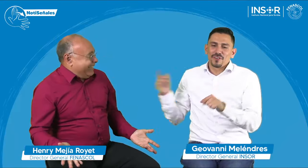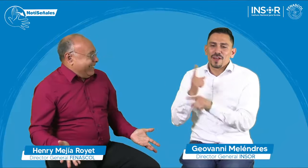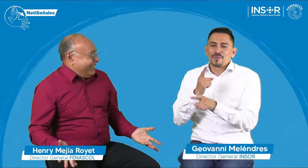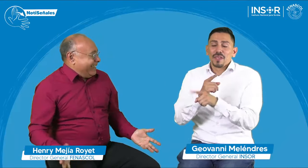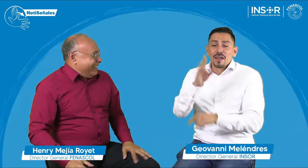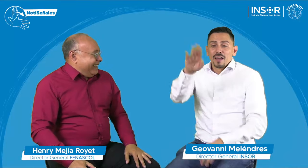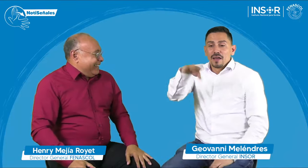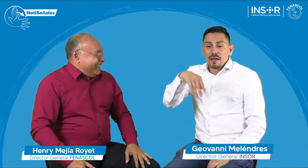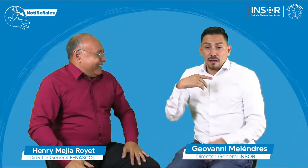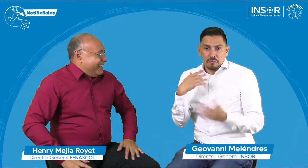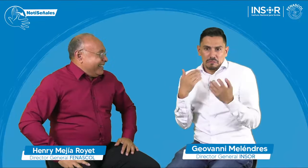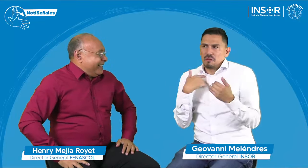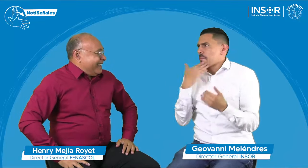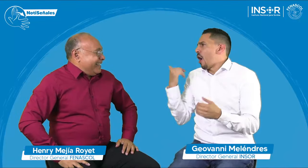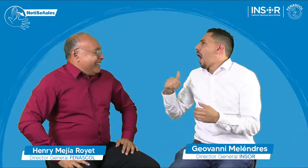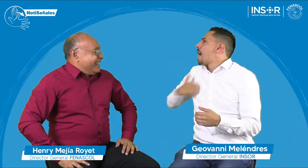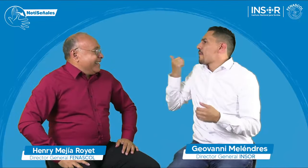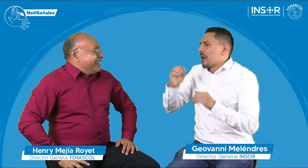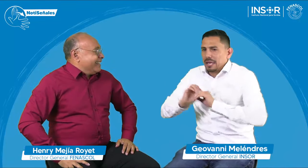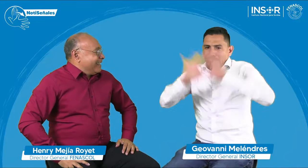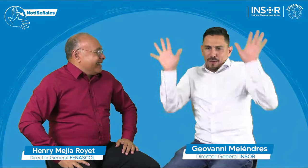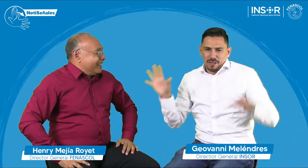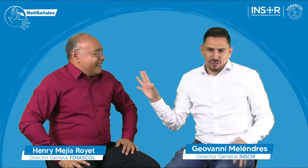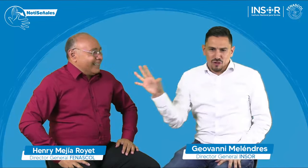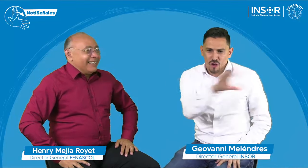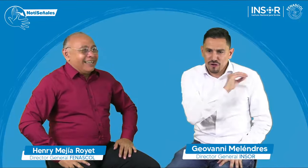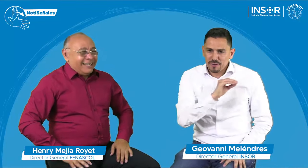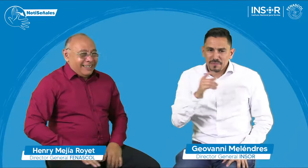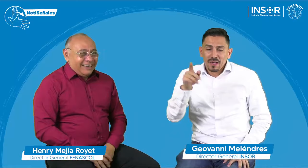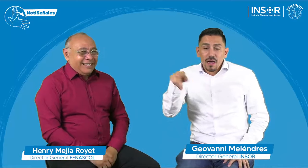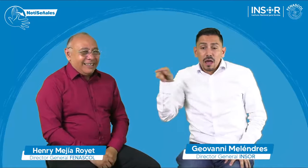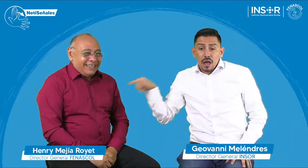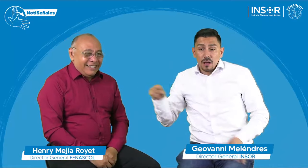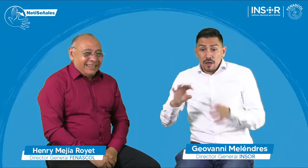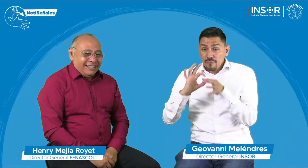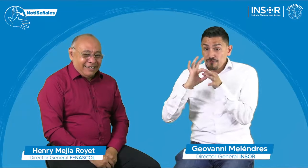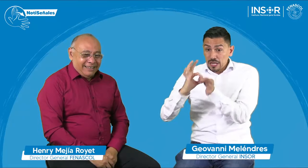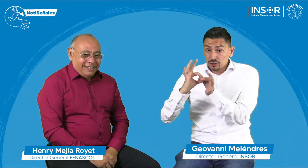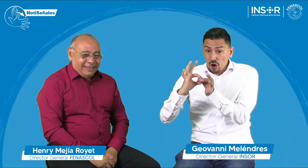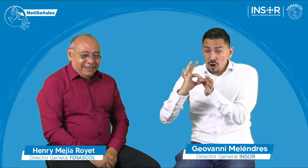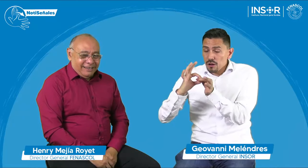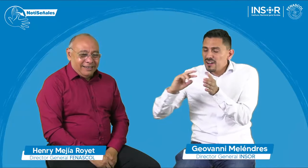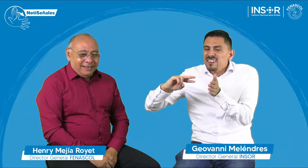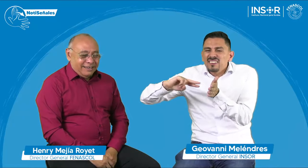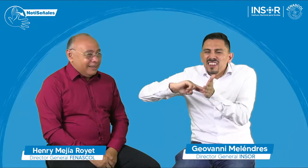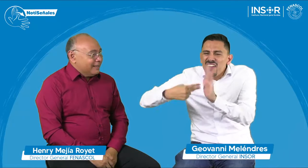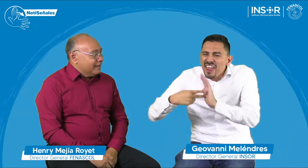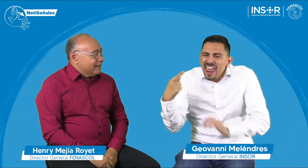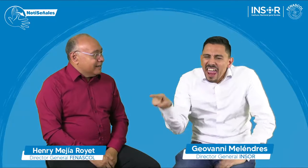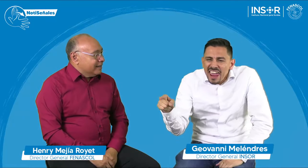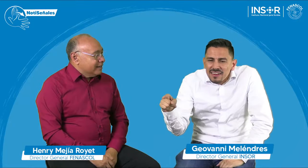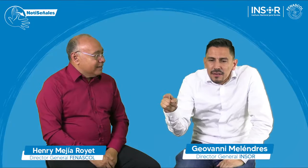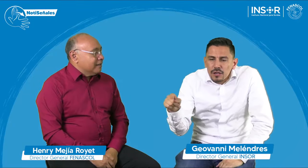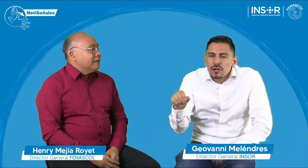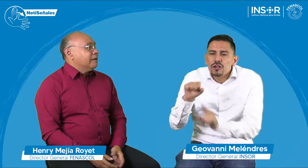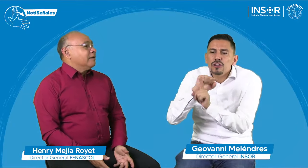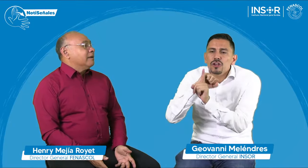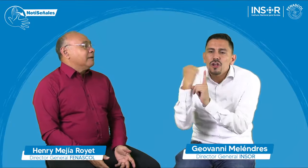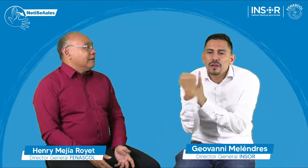que casarse así es, es correcto hay que aprovechar para dejar